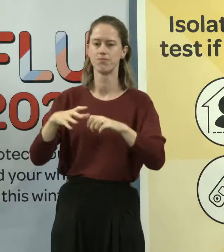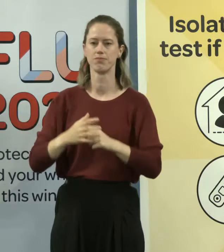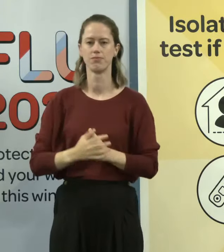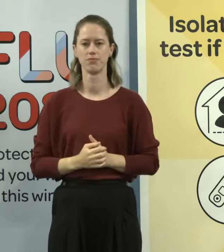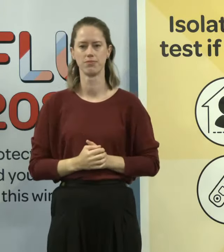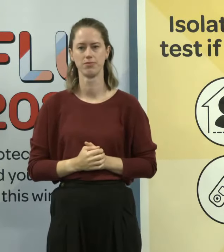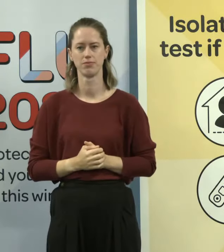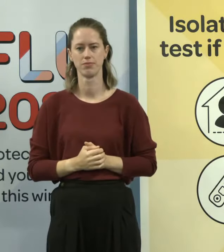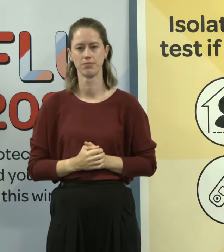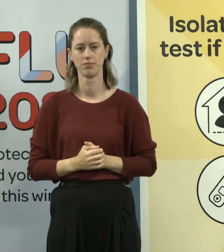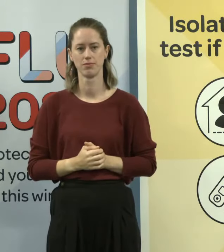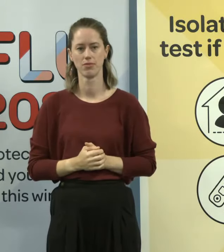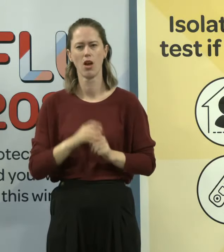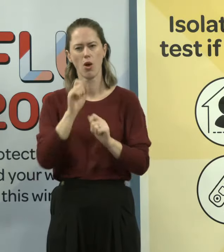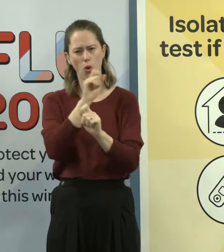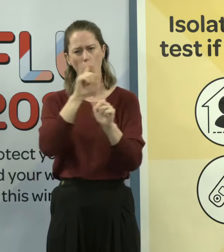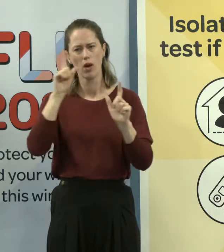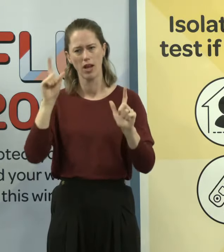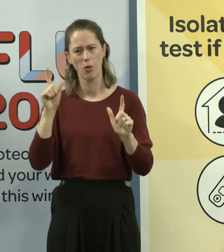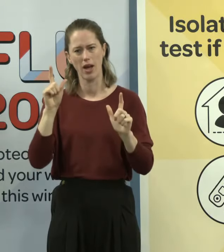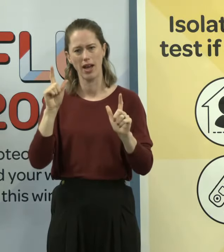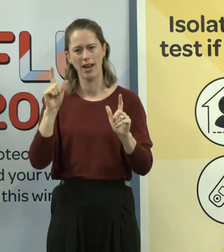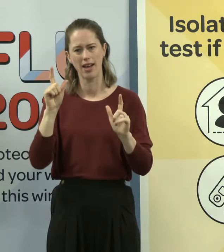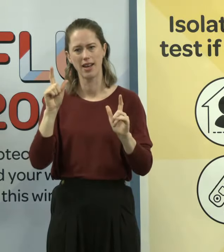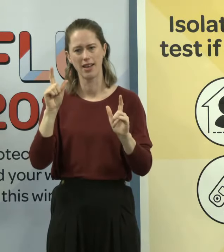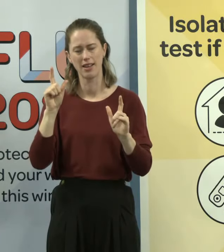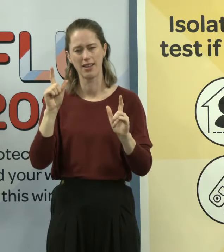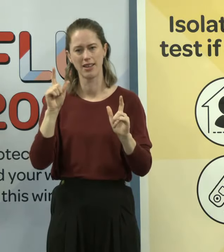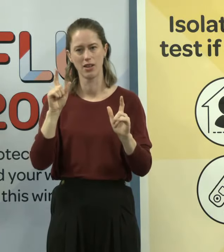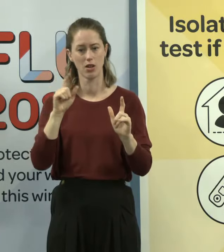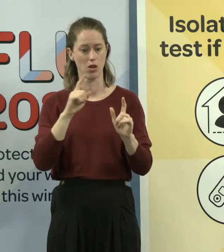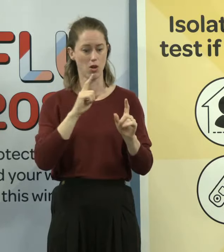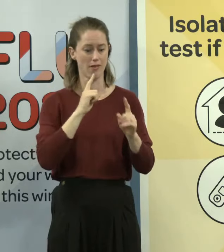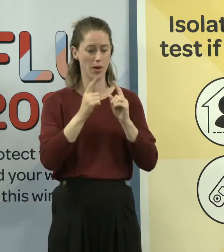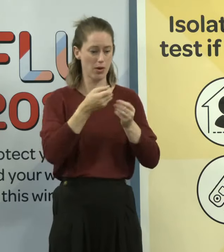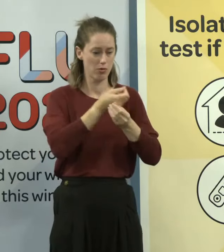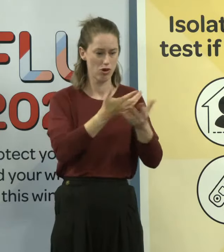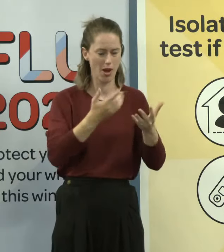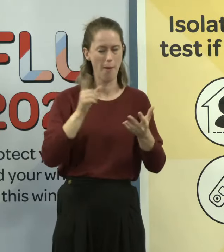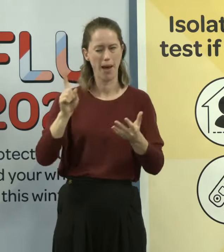hori. Kua whakarongo nga